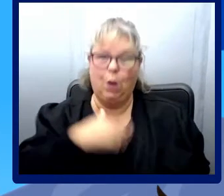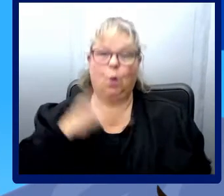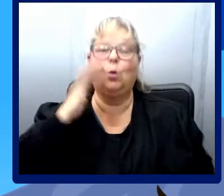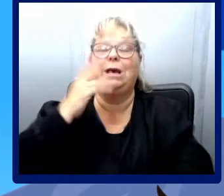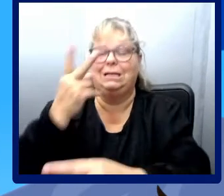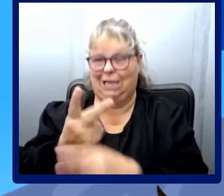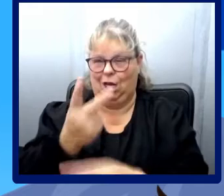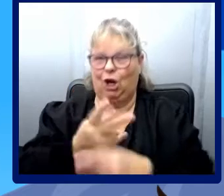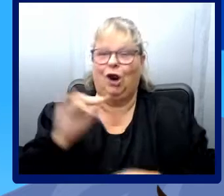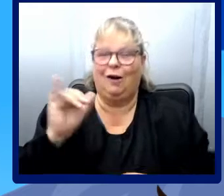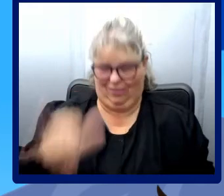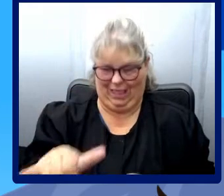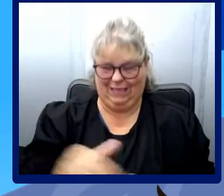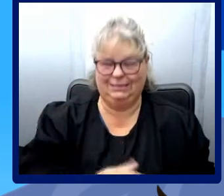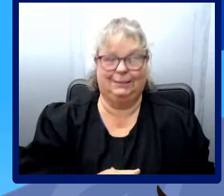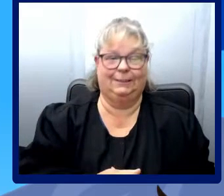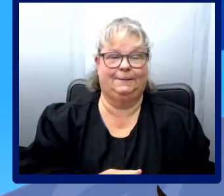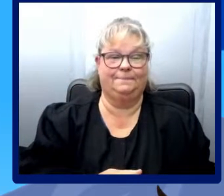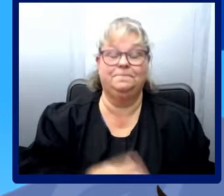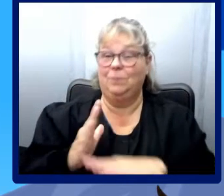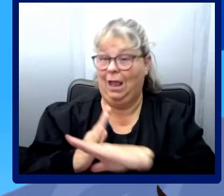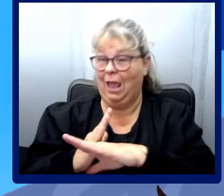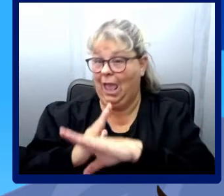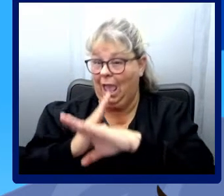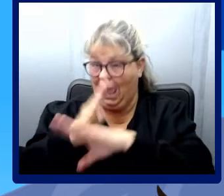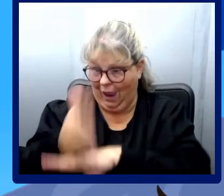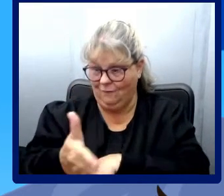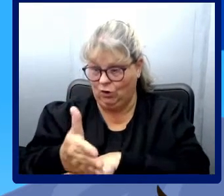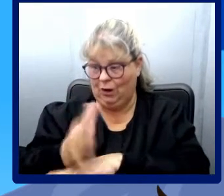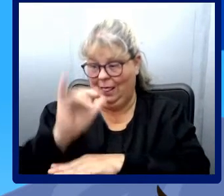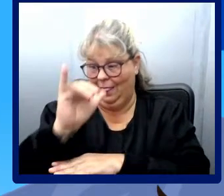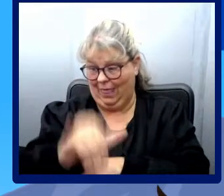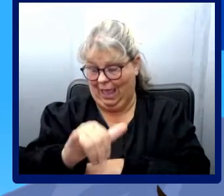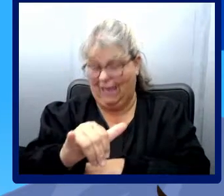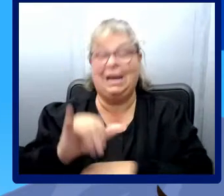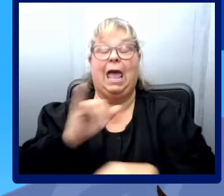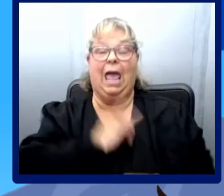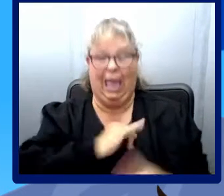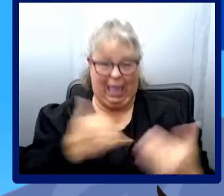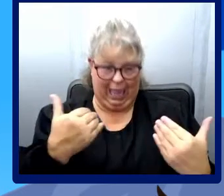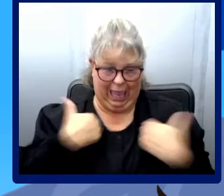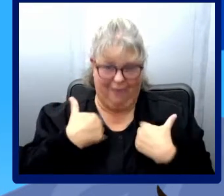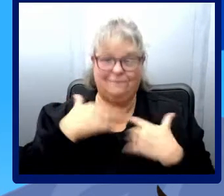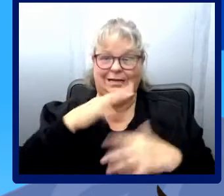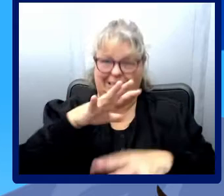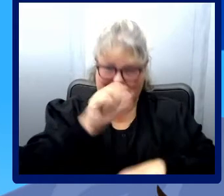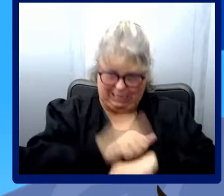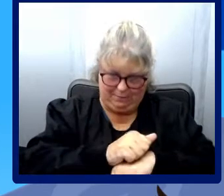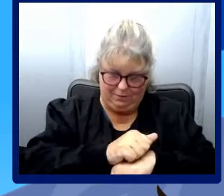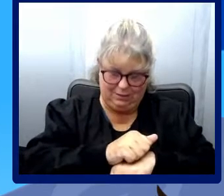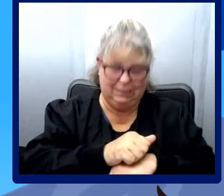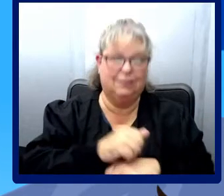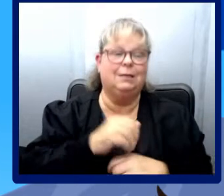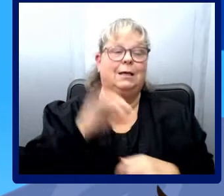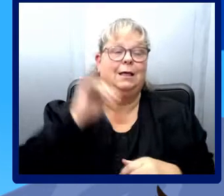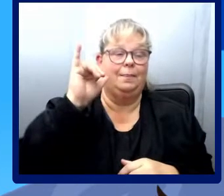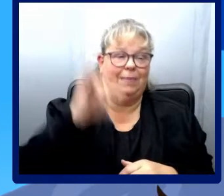Lo que sucede es que después de ese el elemento de fallo, tengo un elemento de asignación y ese elemento de asignación es bastante simple.